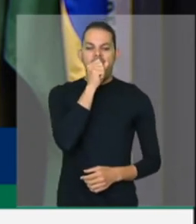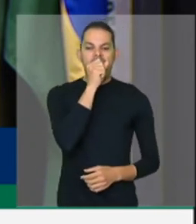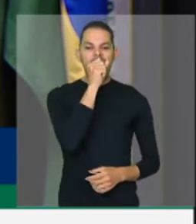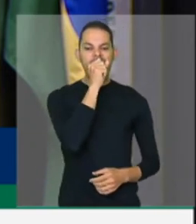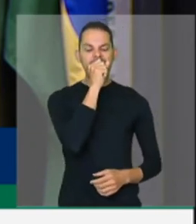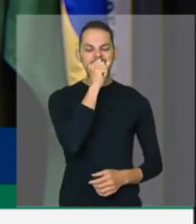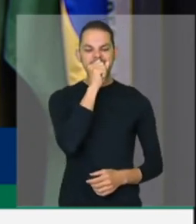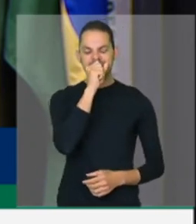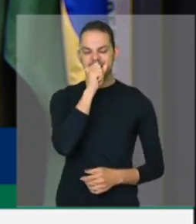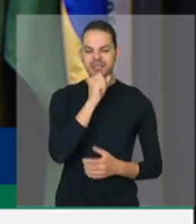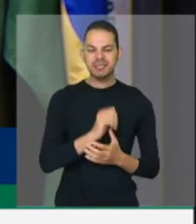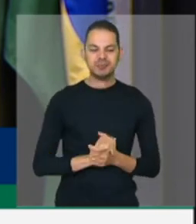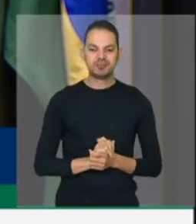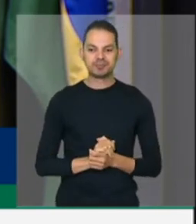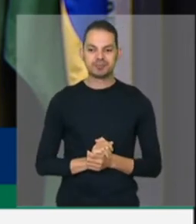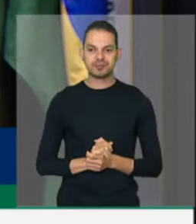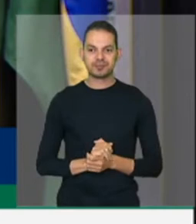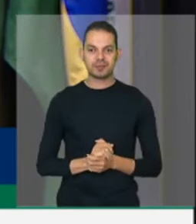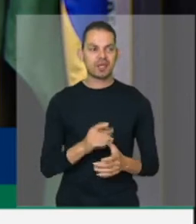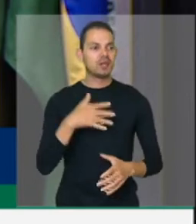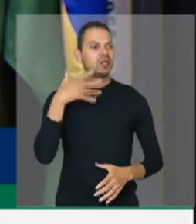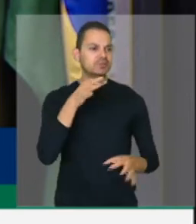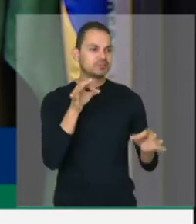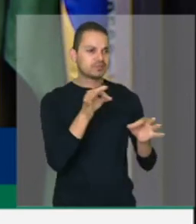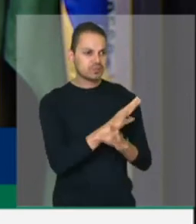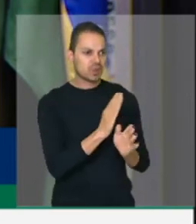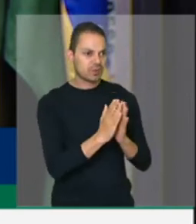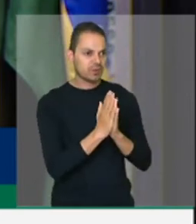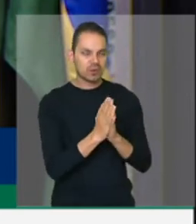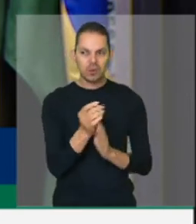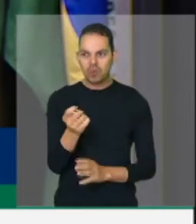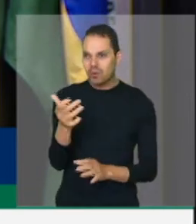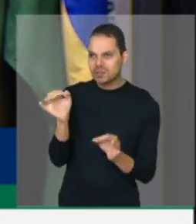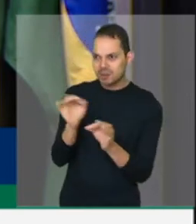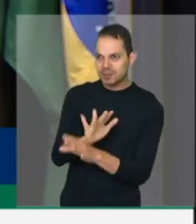MINISTRO CÁSSIO NUNES. PORQUE ESSA É UMA CONDUTA... ESTOU CONCLUINDO. ESSA É UMA